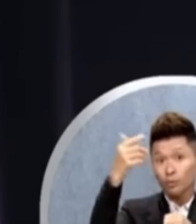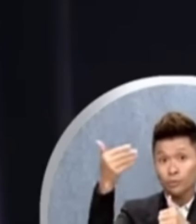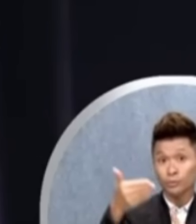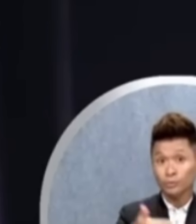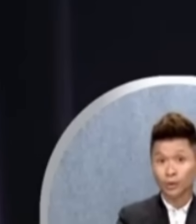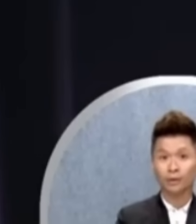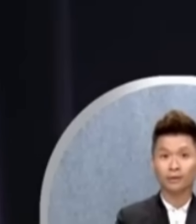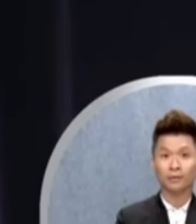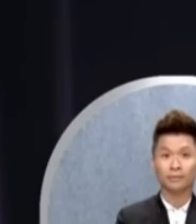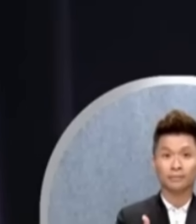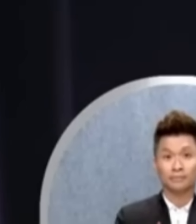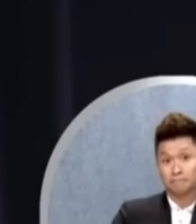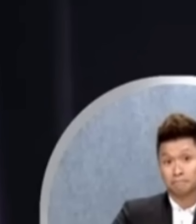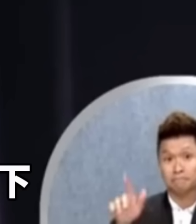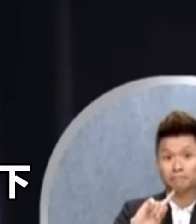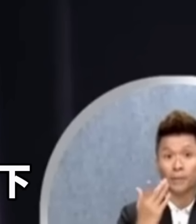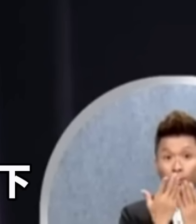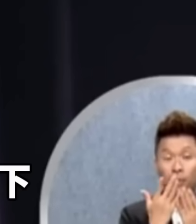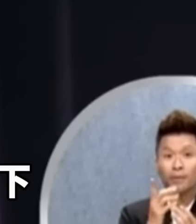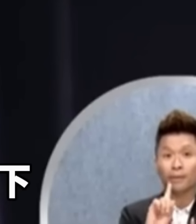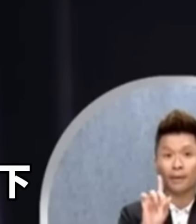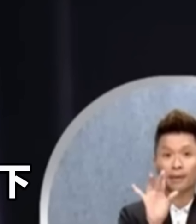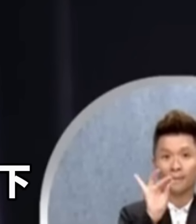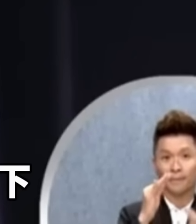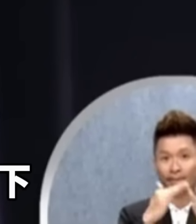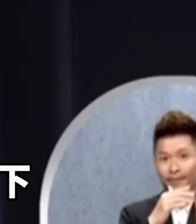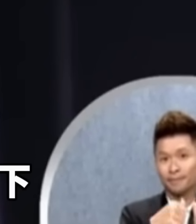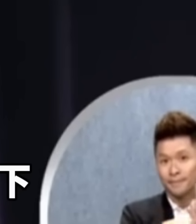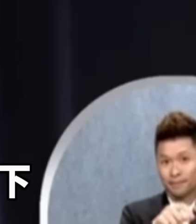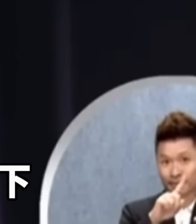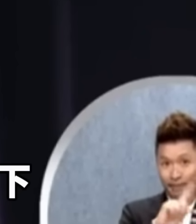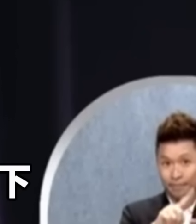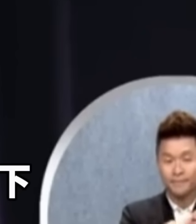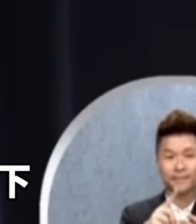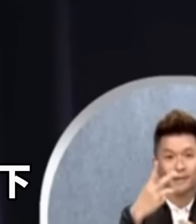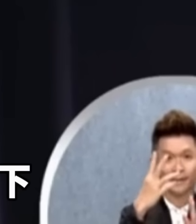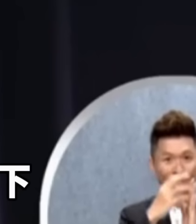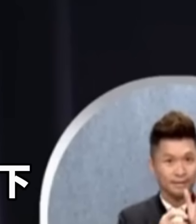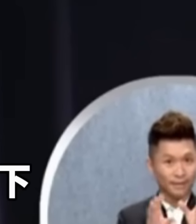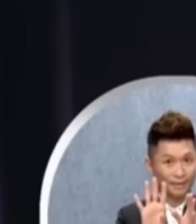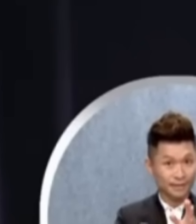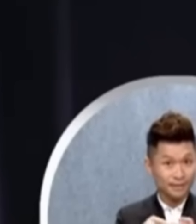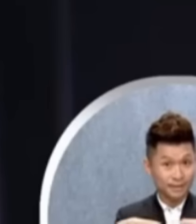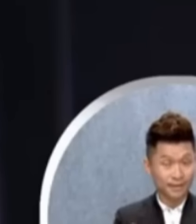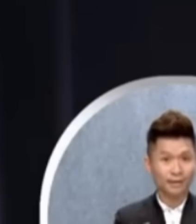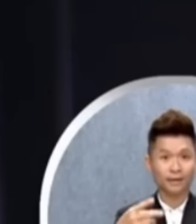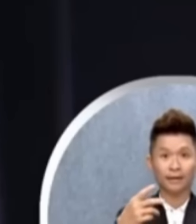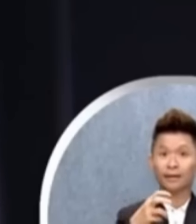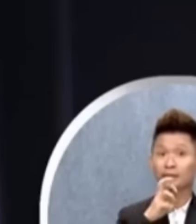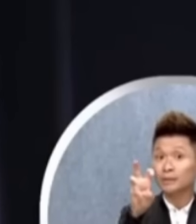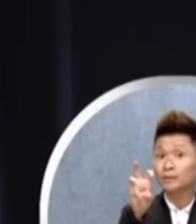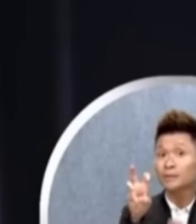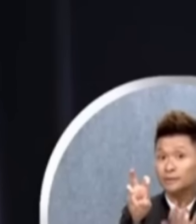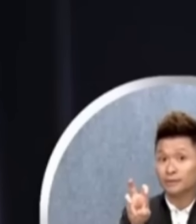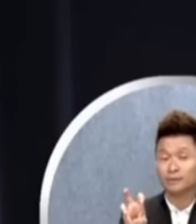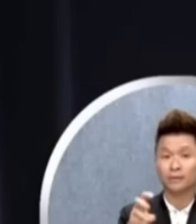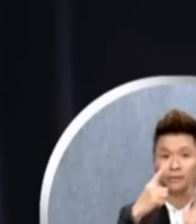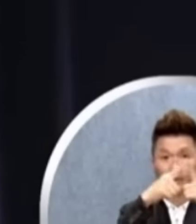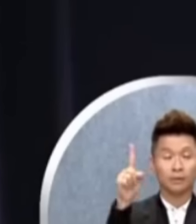百家姓三字經 臺灣30歲以下的年輕人 30歲以下 甚至每一個大學生 你自己去想